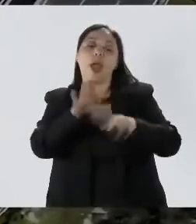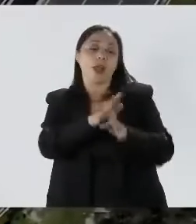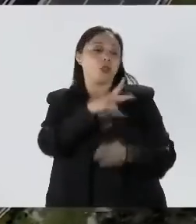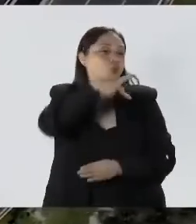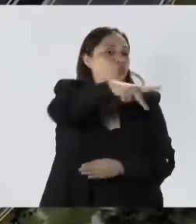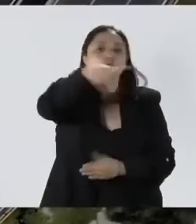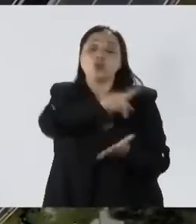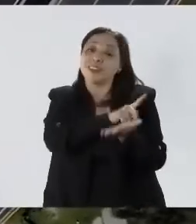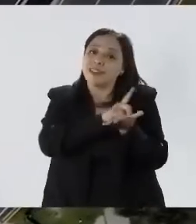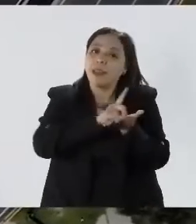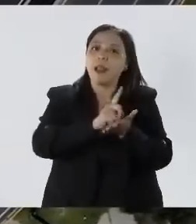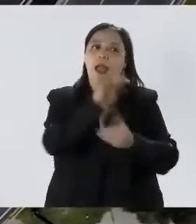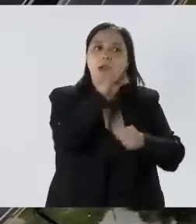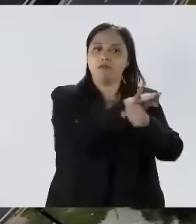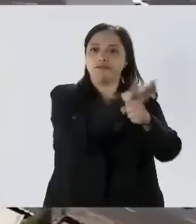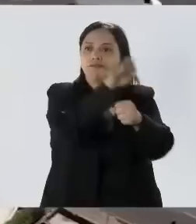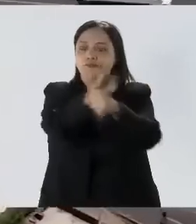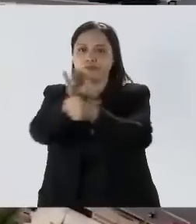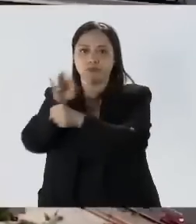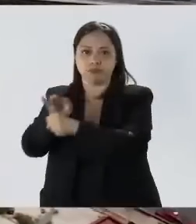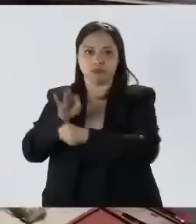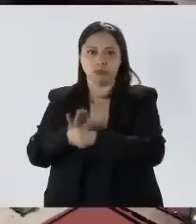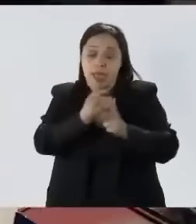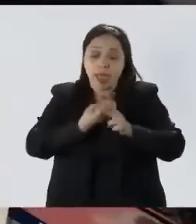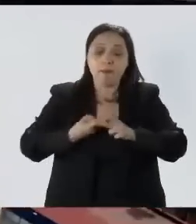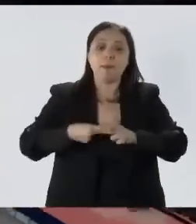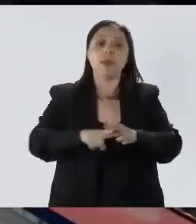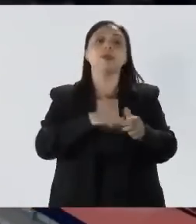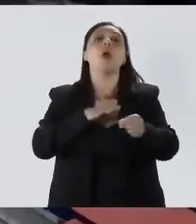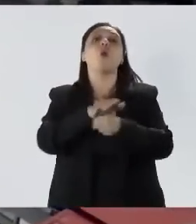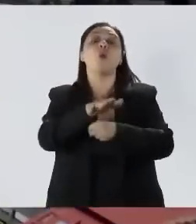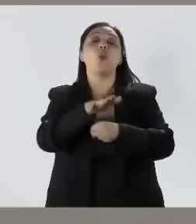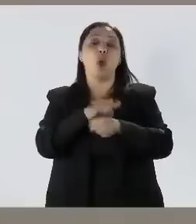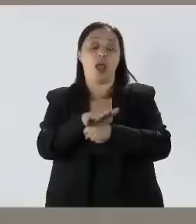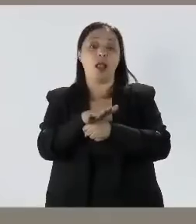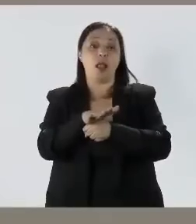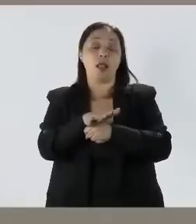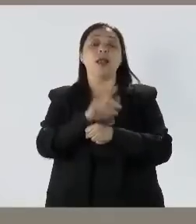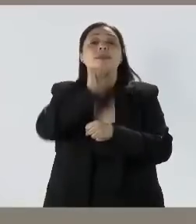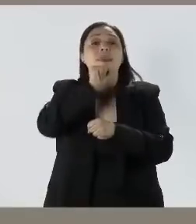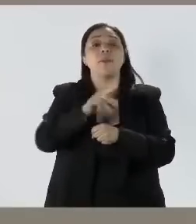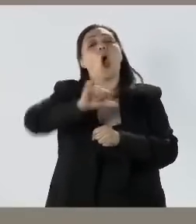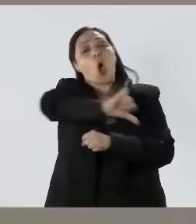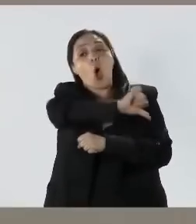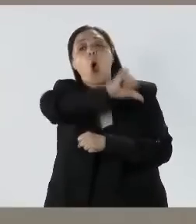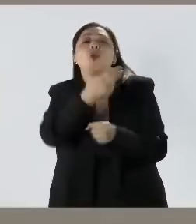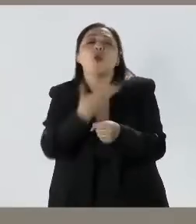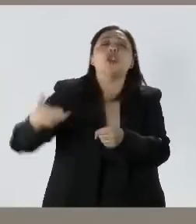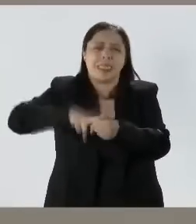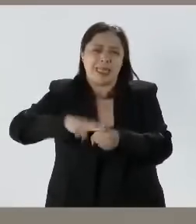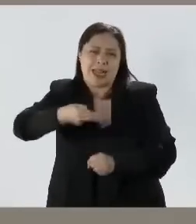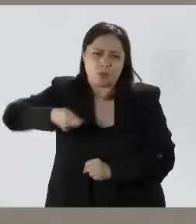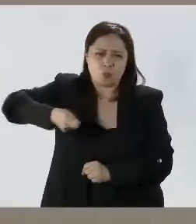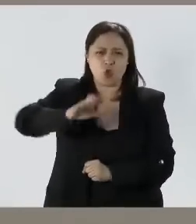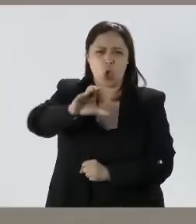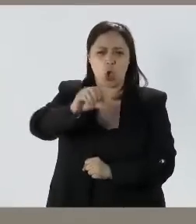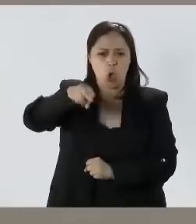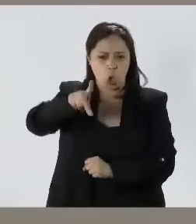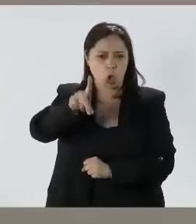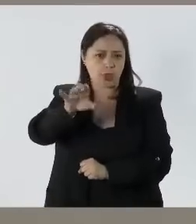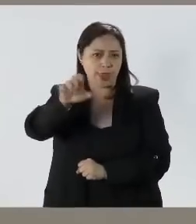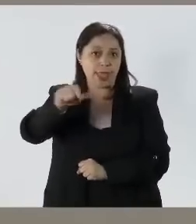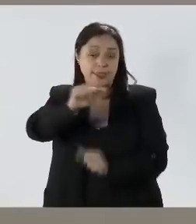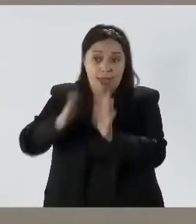este año comenzaremos con la construcción de otra clínica Condesa que estará ubicada en la Gustavo